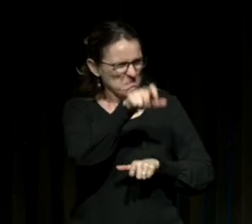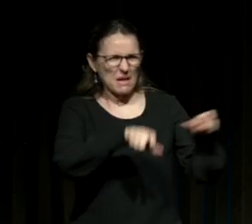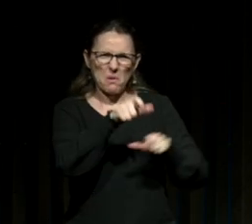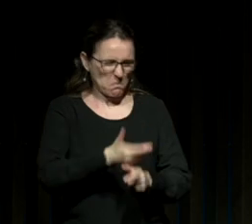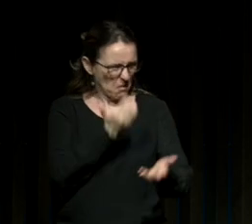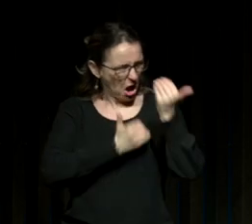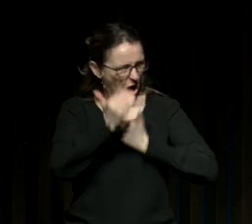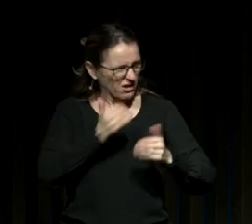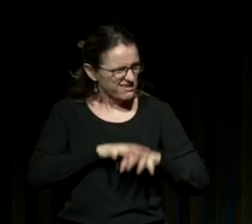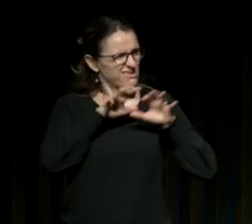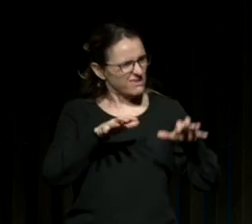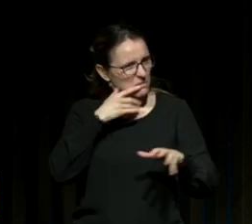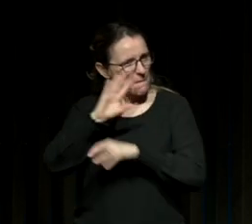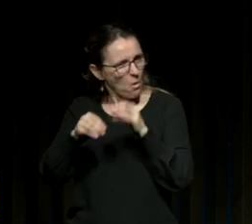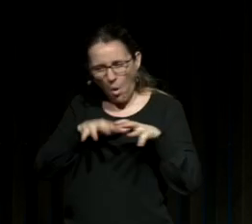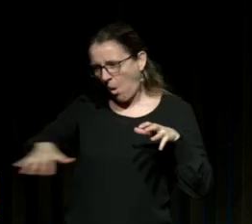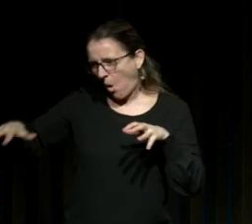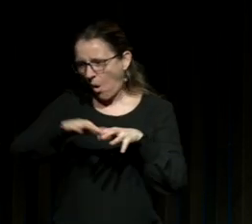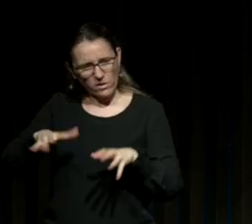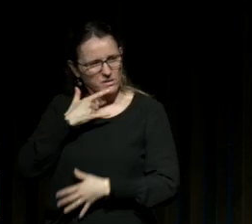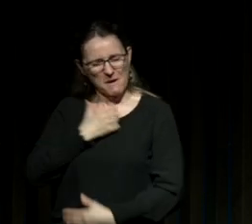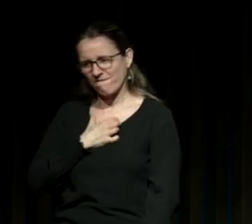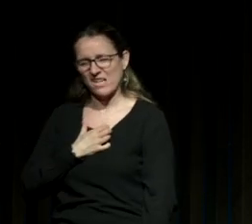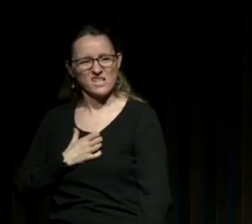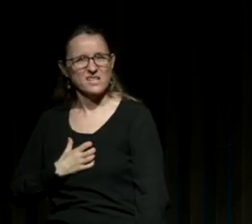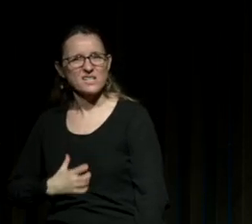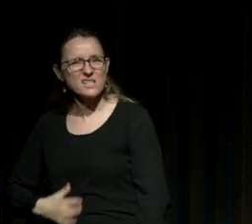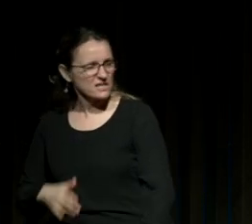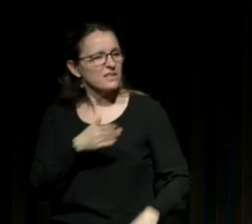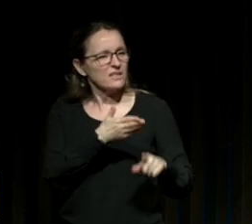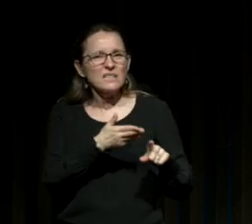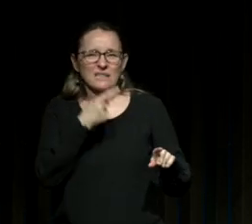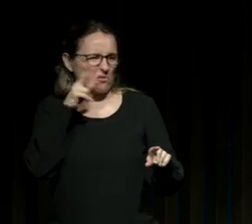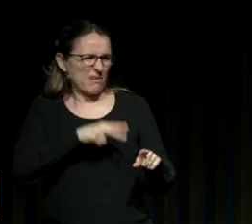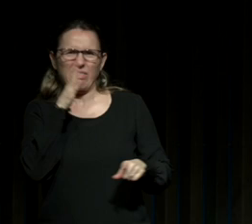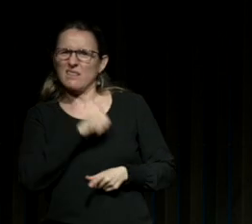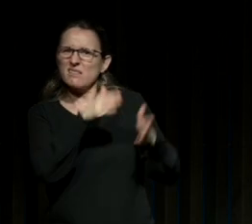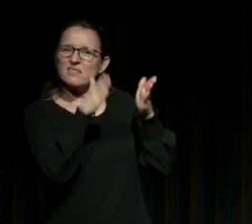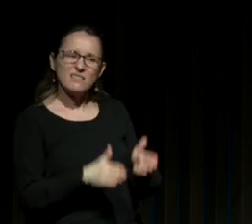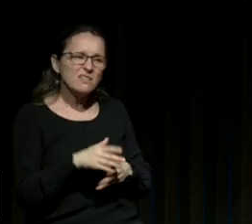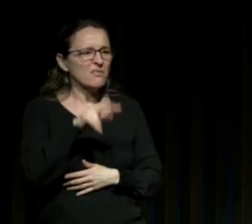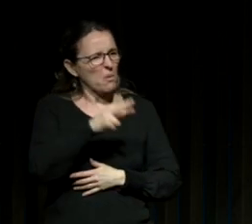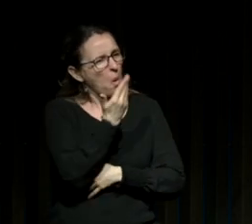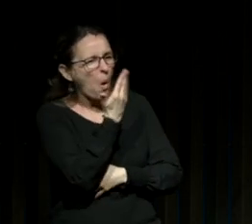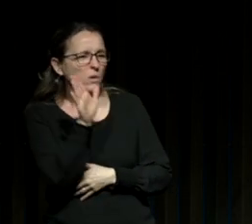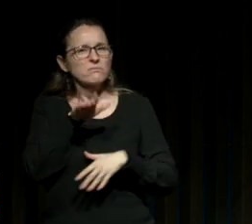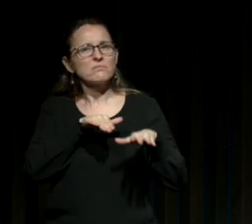moitié de la planète meurent de faim nous vous détestons vous devriez faire autrement voilà